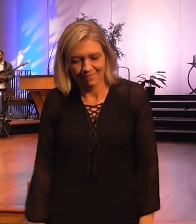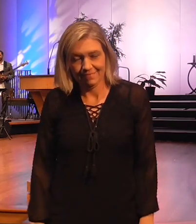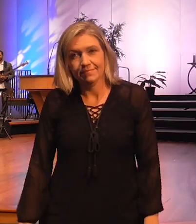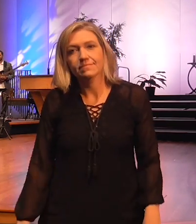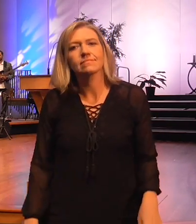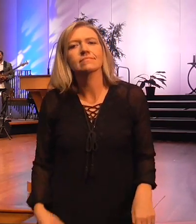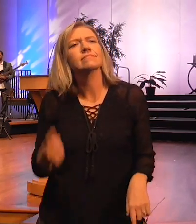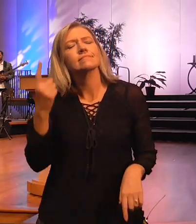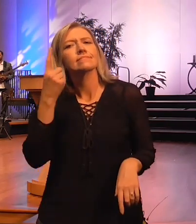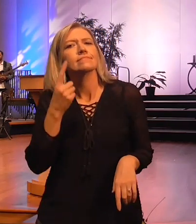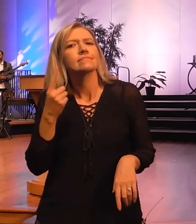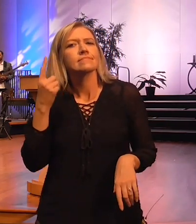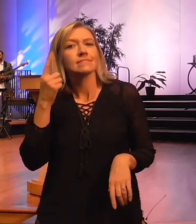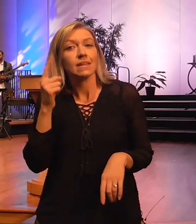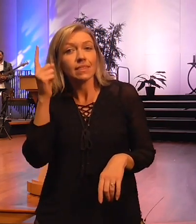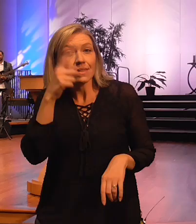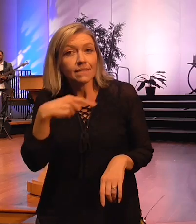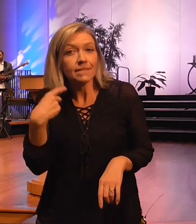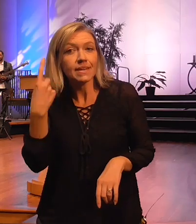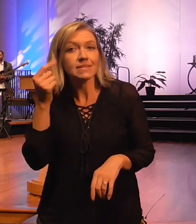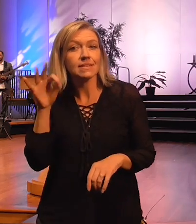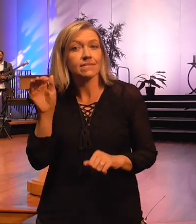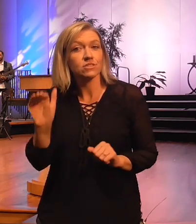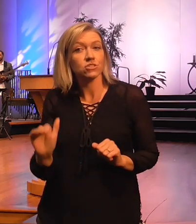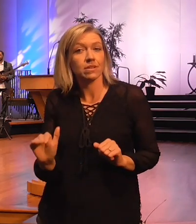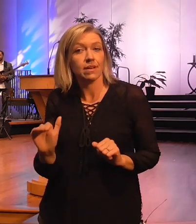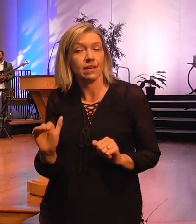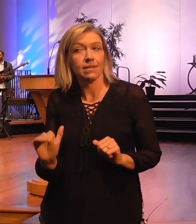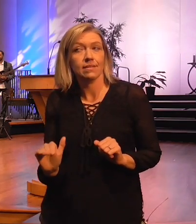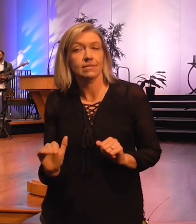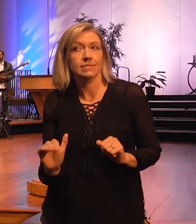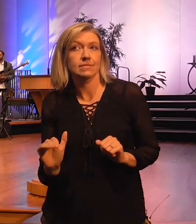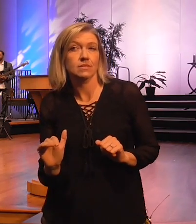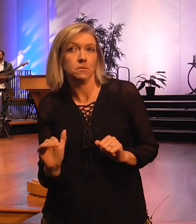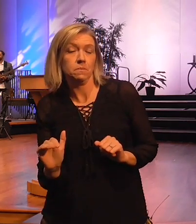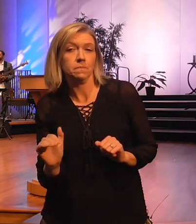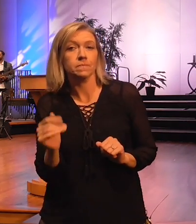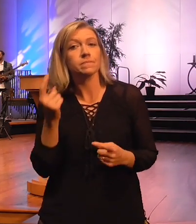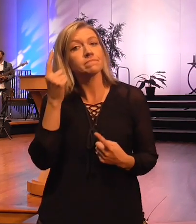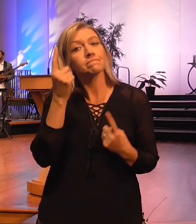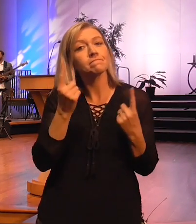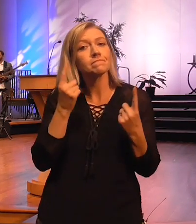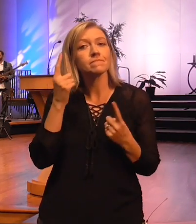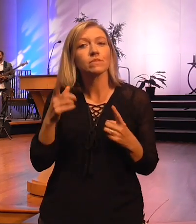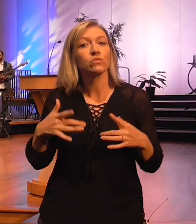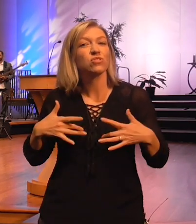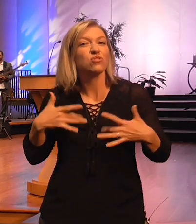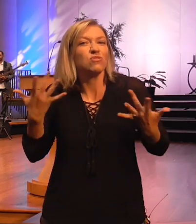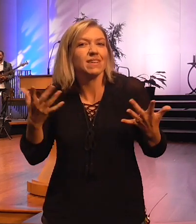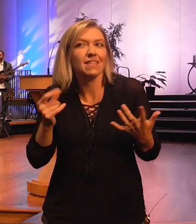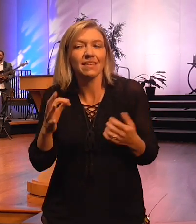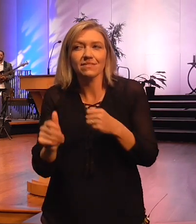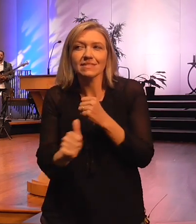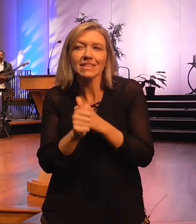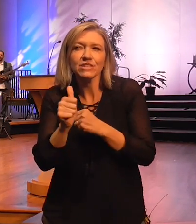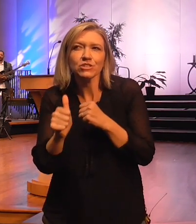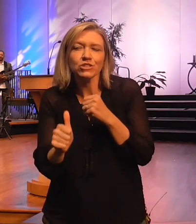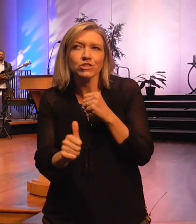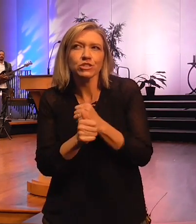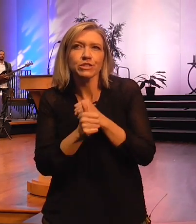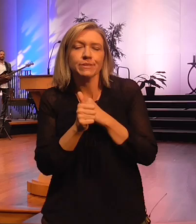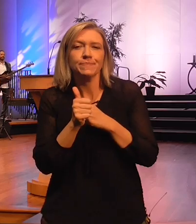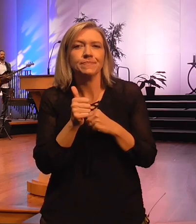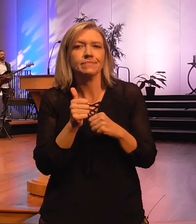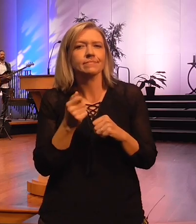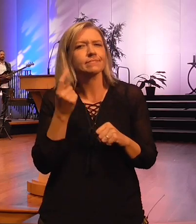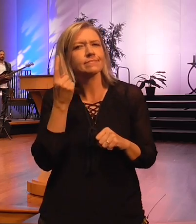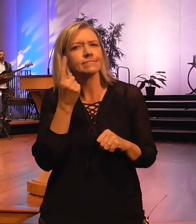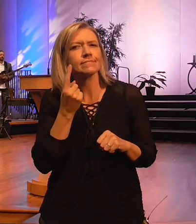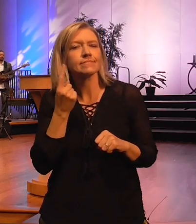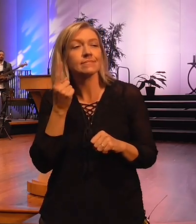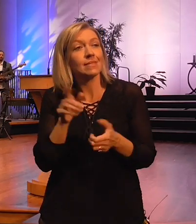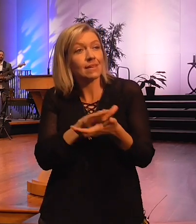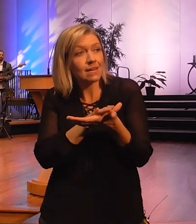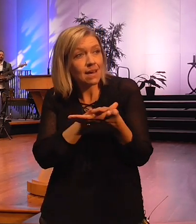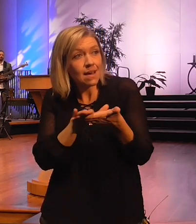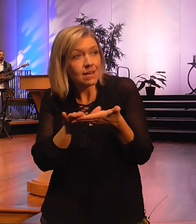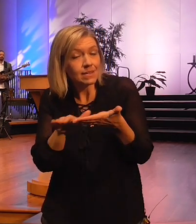es la cara de un niño es la emoción del peligro es la bondad que vemos en los